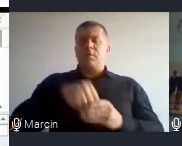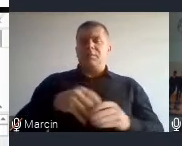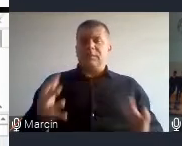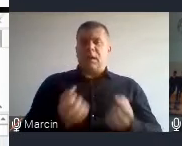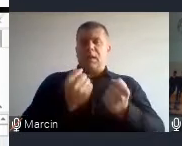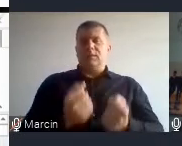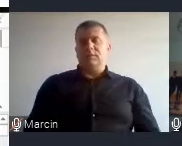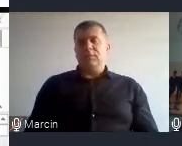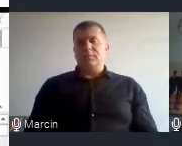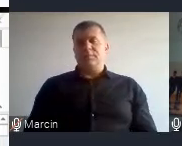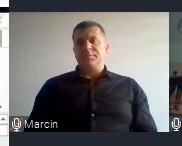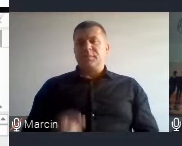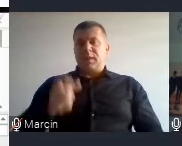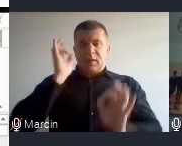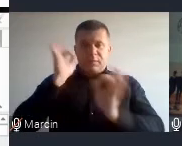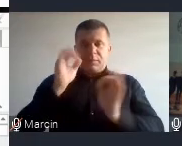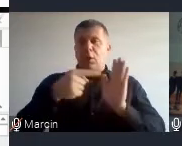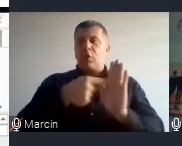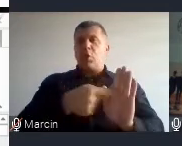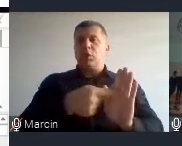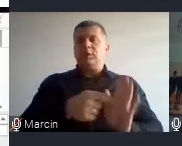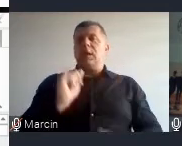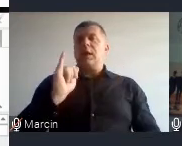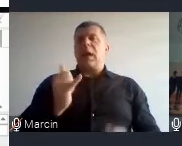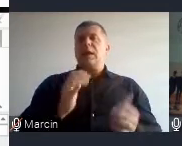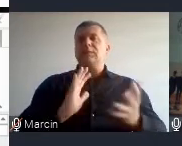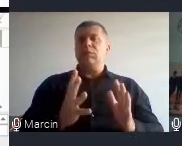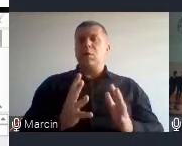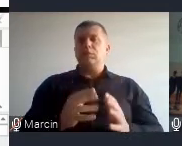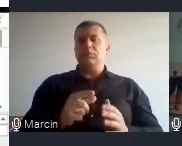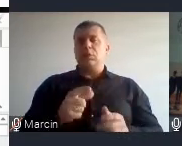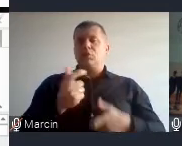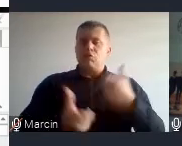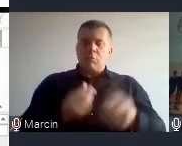Przede wszystkim, informacje dotyczące tego w jaki sposób skonstruować zamówienie.